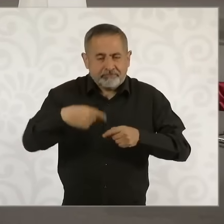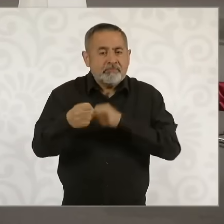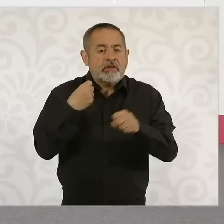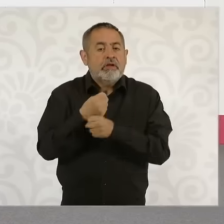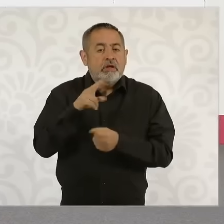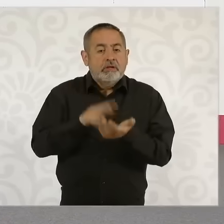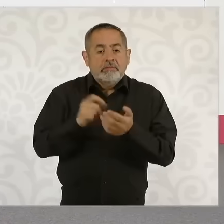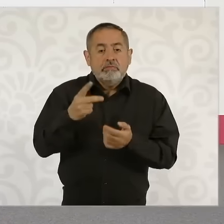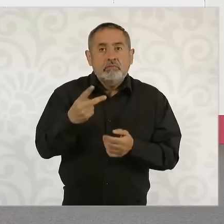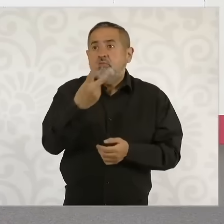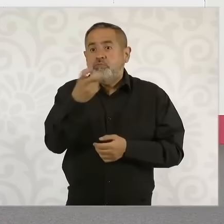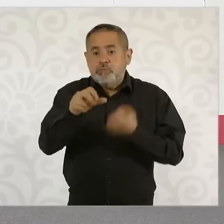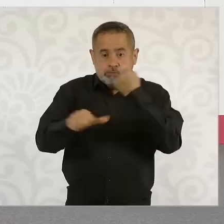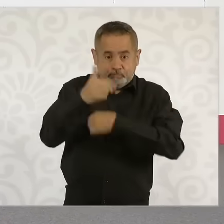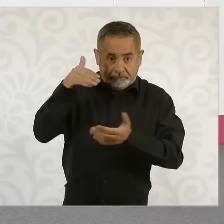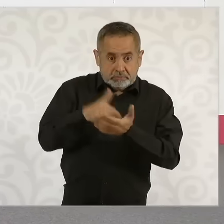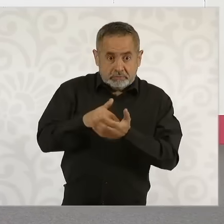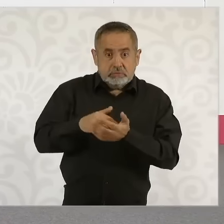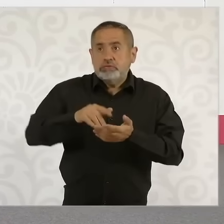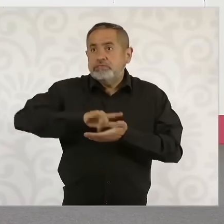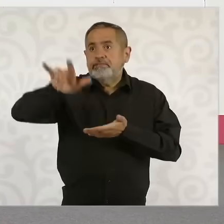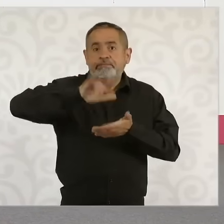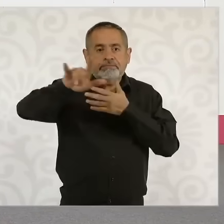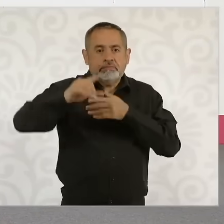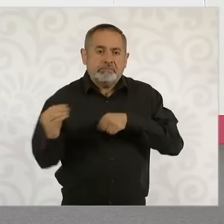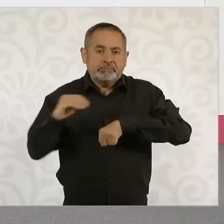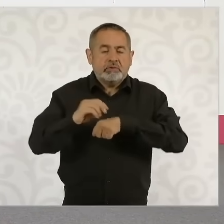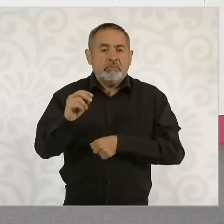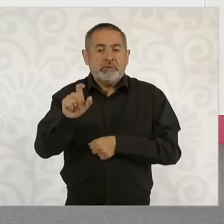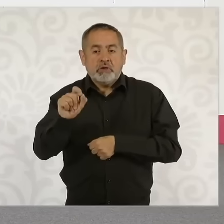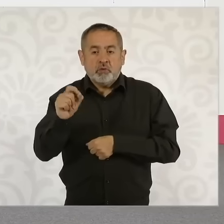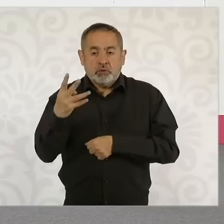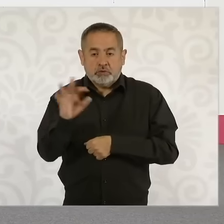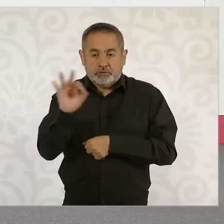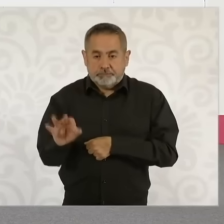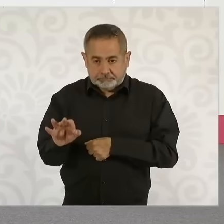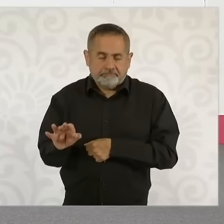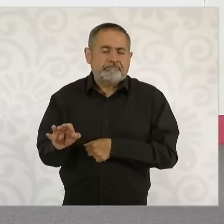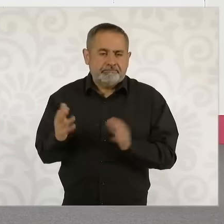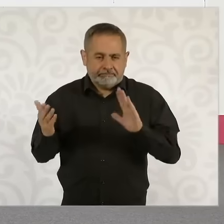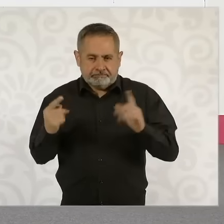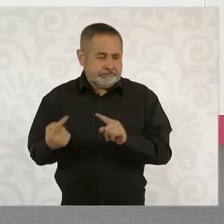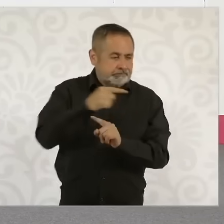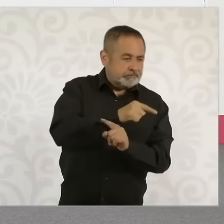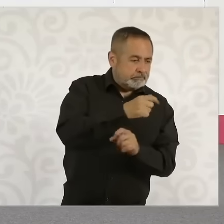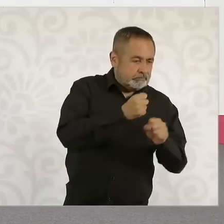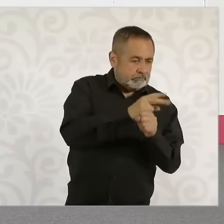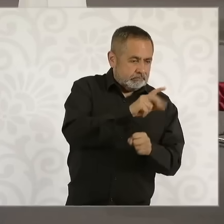211,000 pasajeros con un incremento del 24% en relación con el primer semestre del 2024.